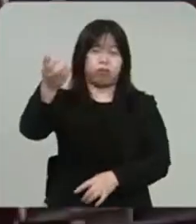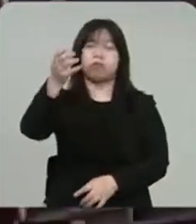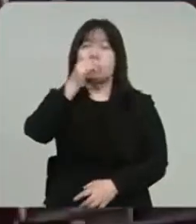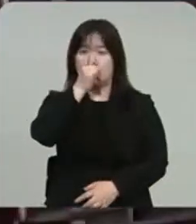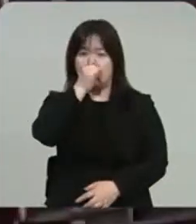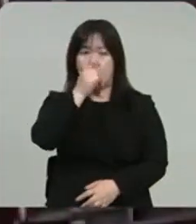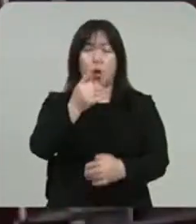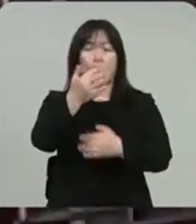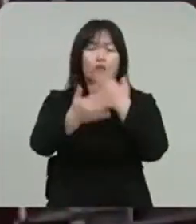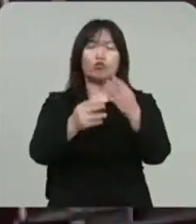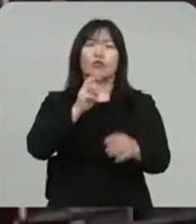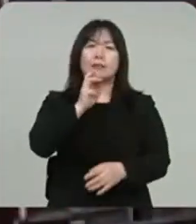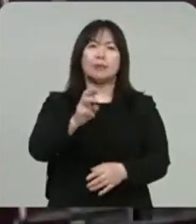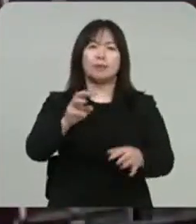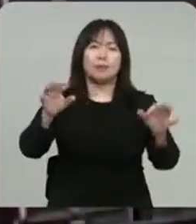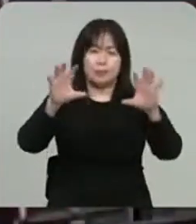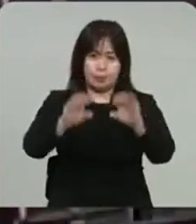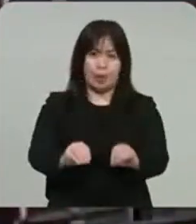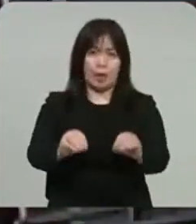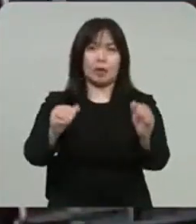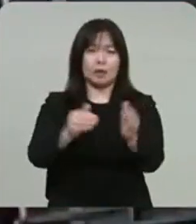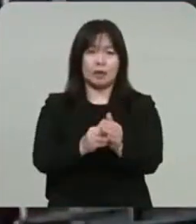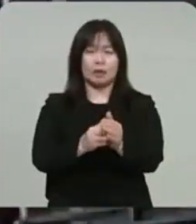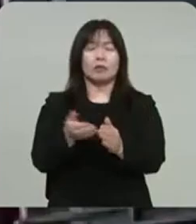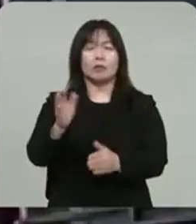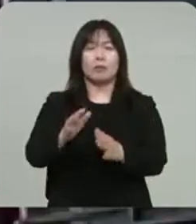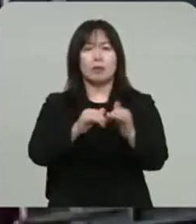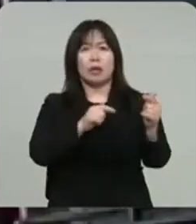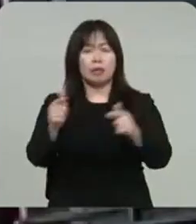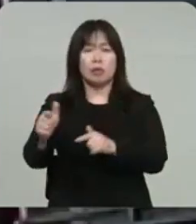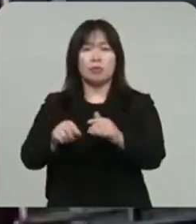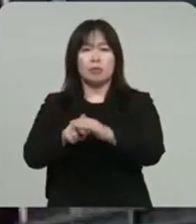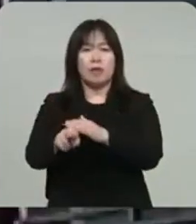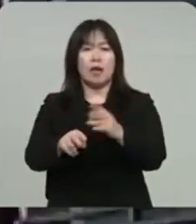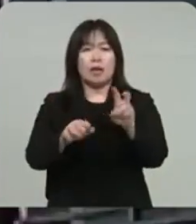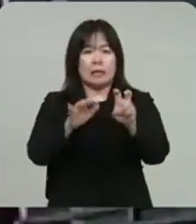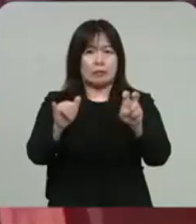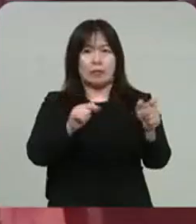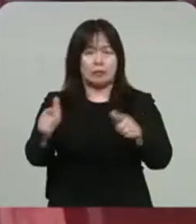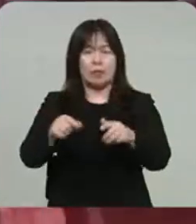불은 30분 만에 꺼졌지만 주민 20 여 명이 서둘러 몸을 피하다 연기